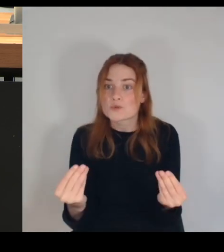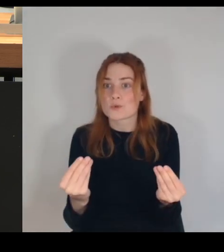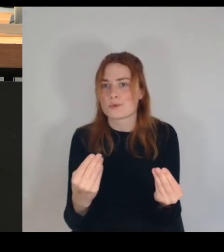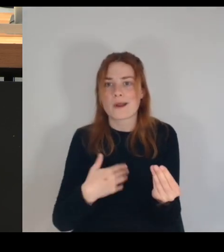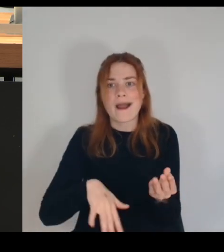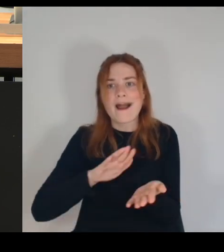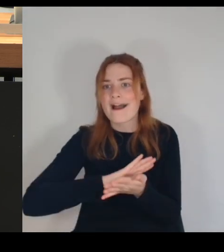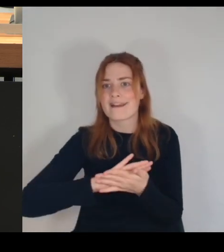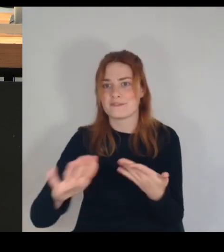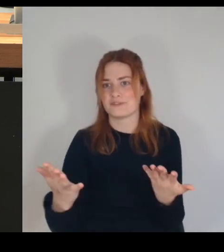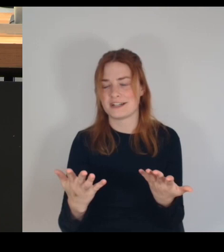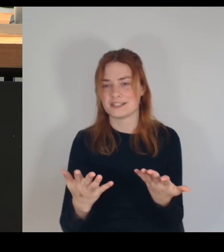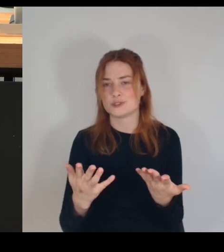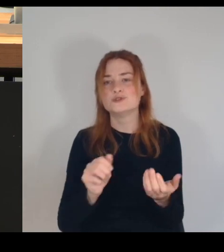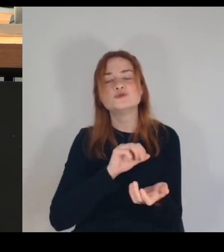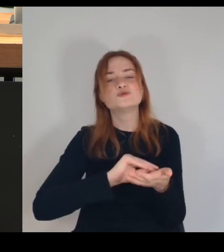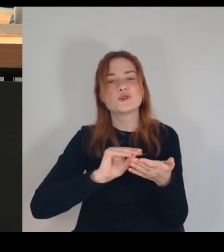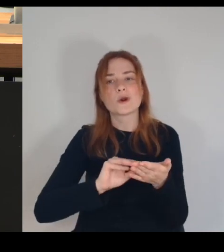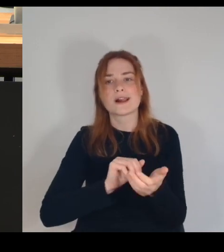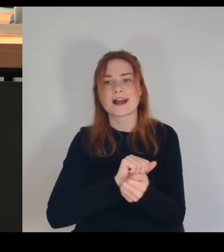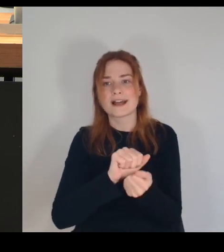Die Schulreinigung muss rekommunalisiert werden.